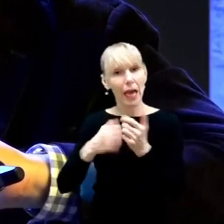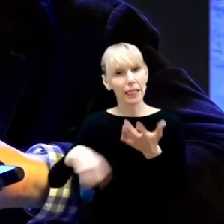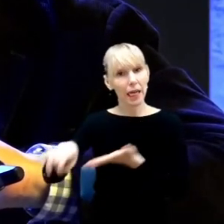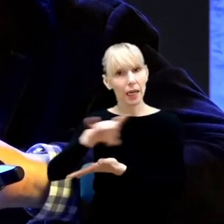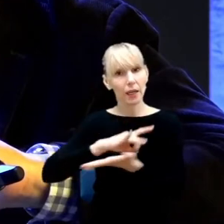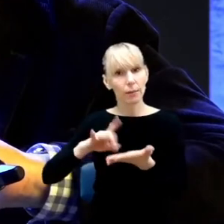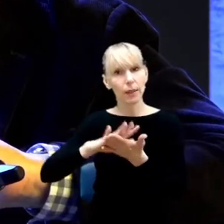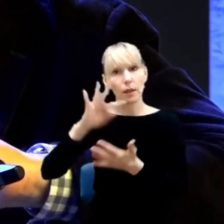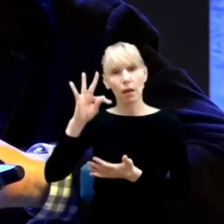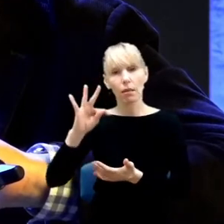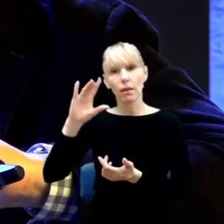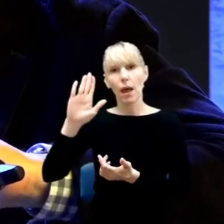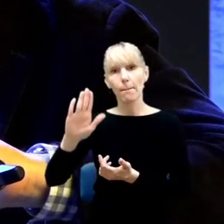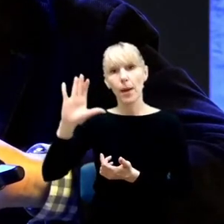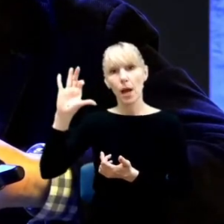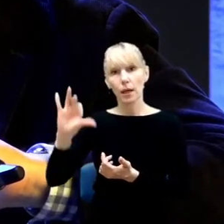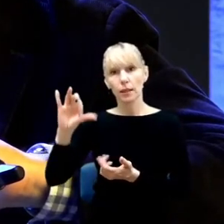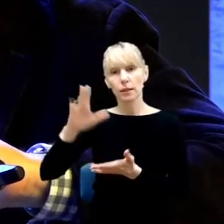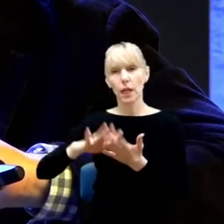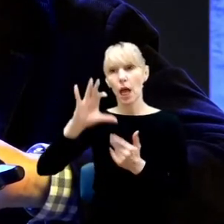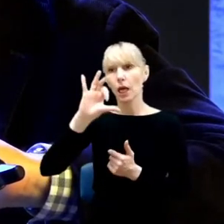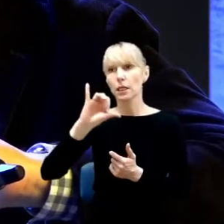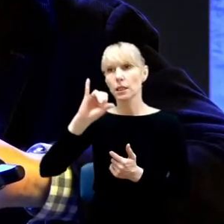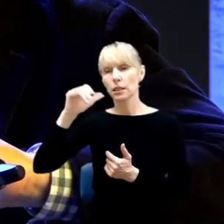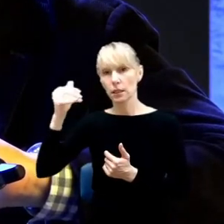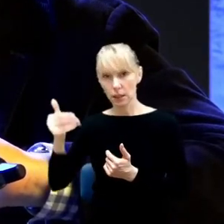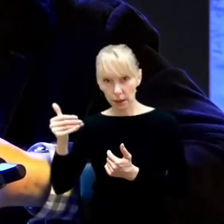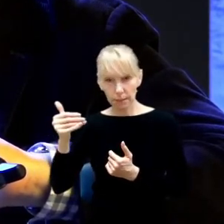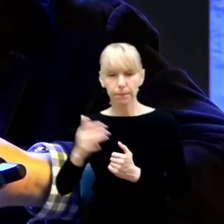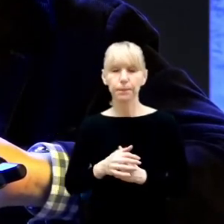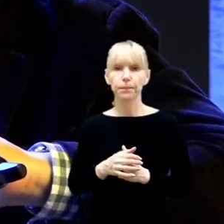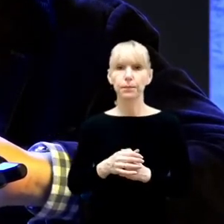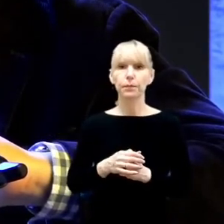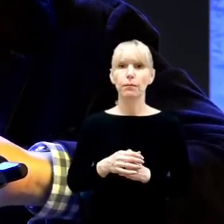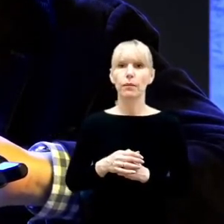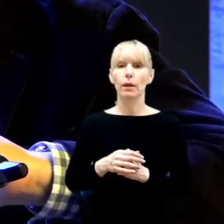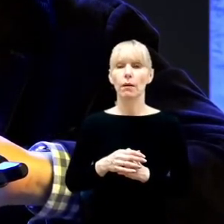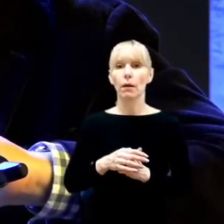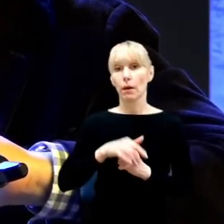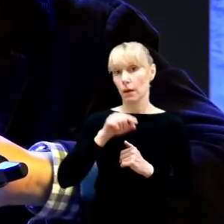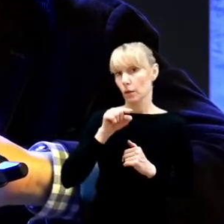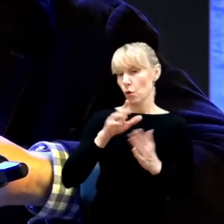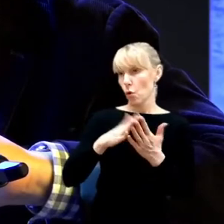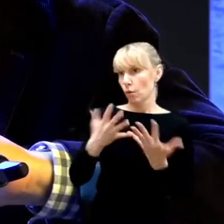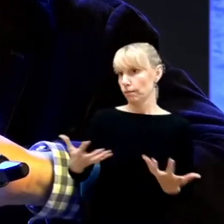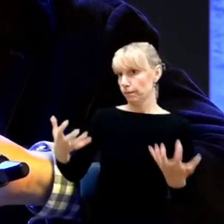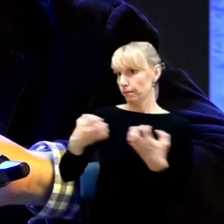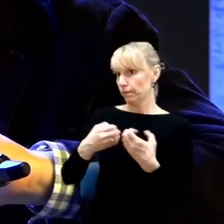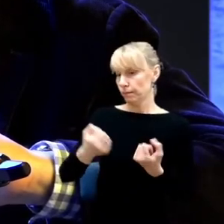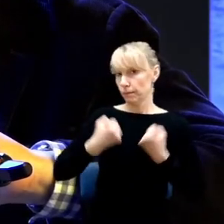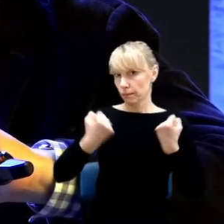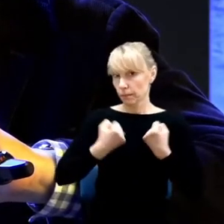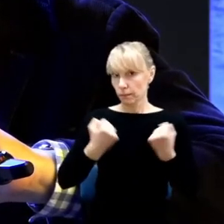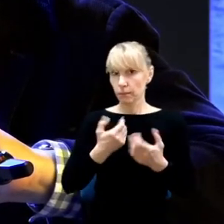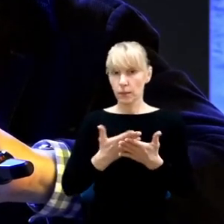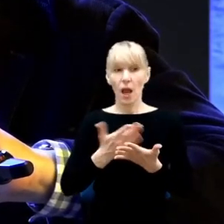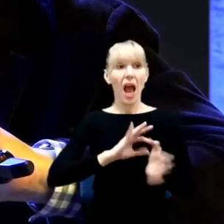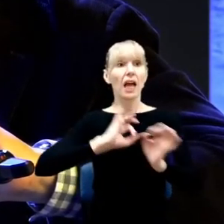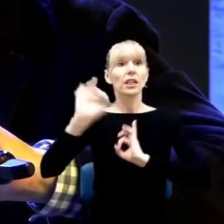dla SIM-ów, mianowicie jako występowania czy wzięcia na siebie roli informatora i doradcy